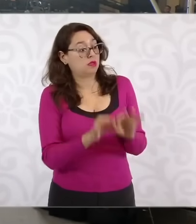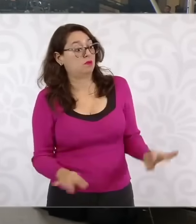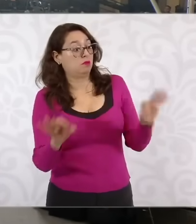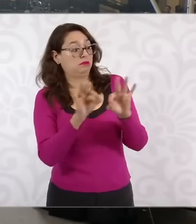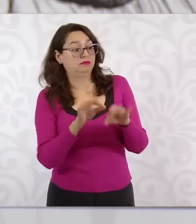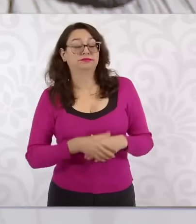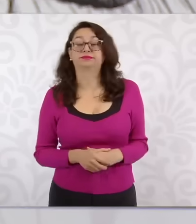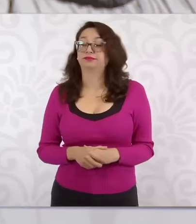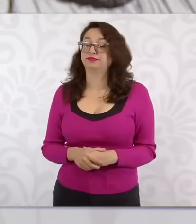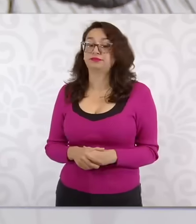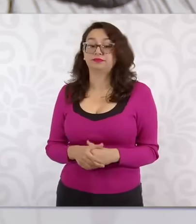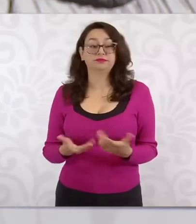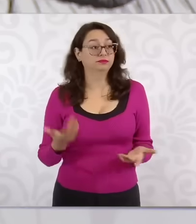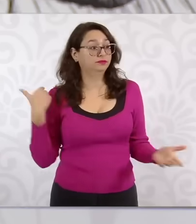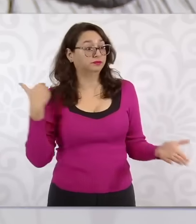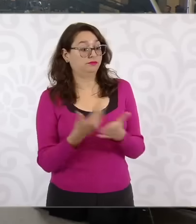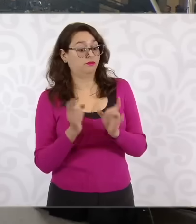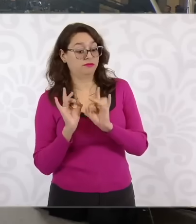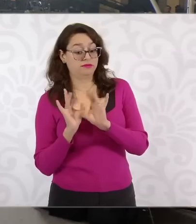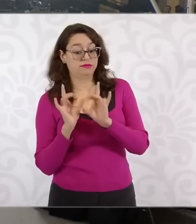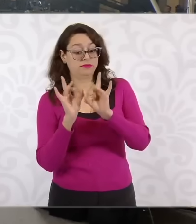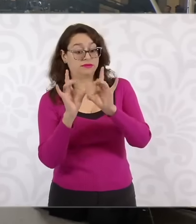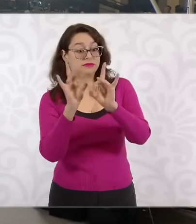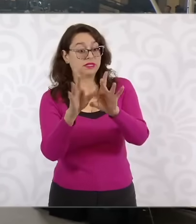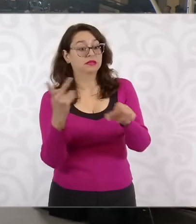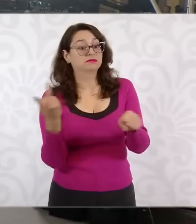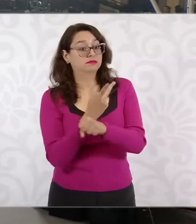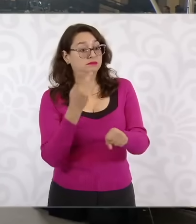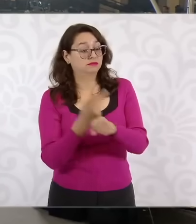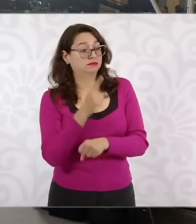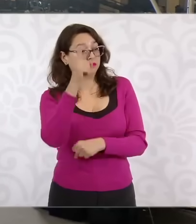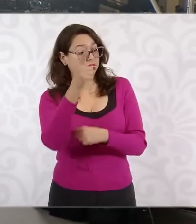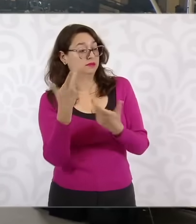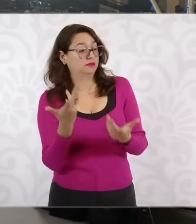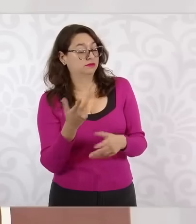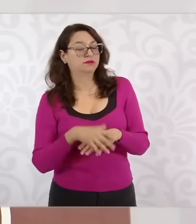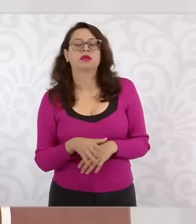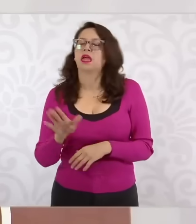ante los últimos acontecimientos del fin de semana en en Miami. viene de antes la relación con Brasil